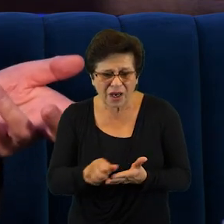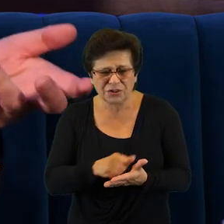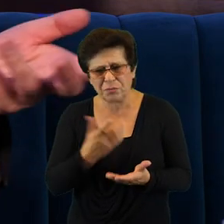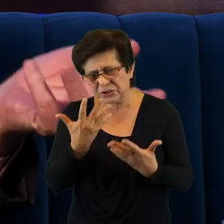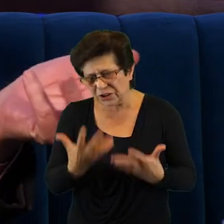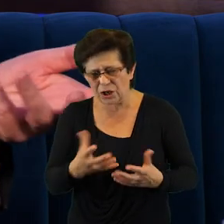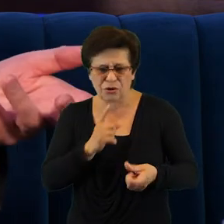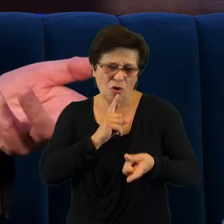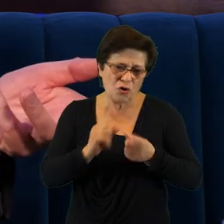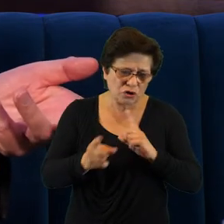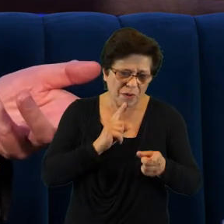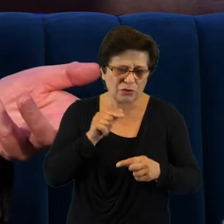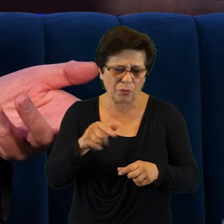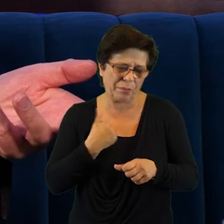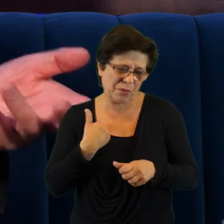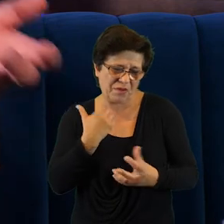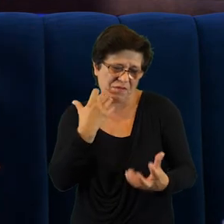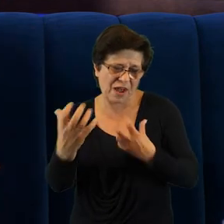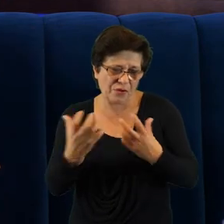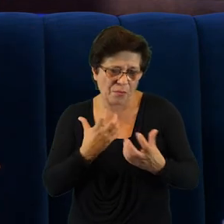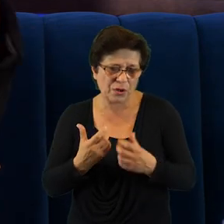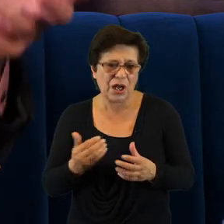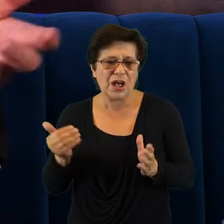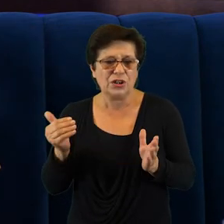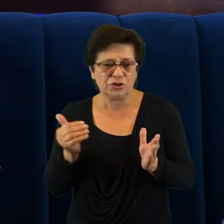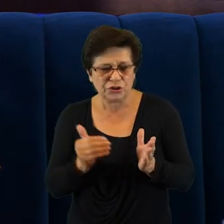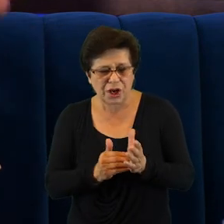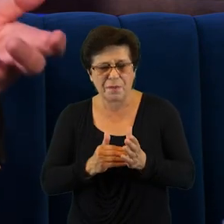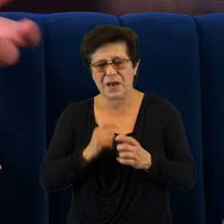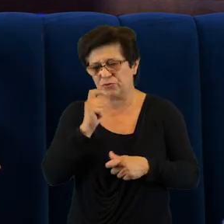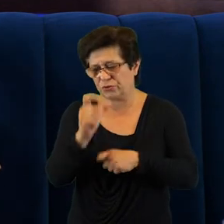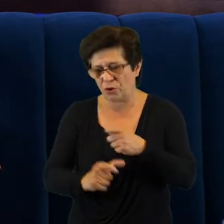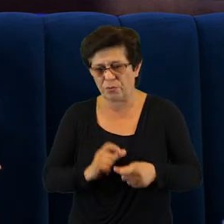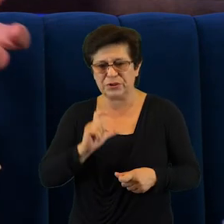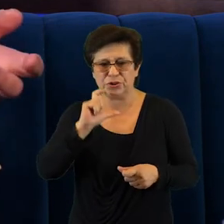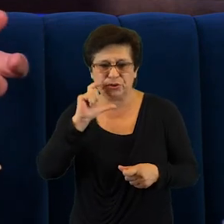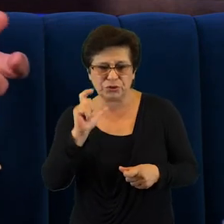Oni to w wiadomościach drukowali. Tylko trzeba zrobić coś dla tej wielkiej literatury żydowskiej,